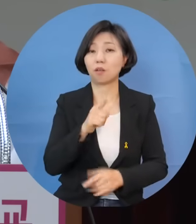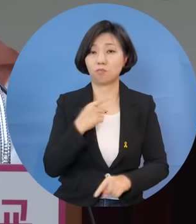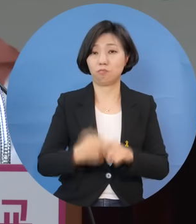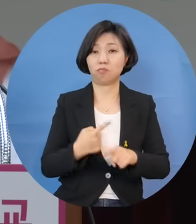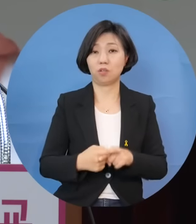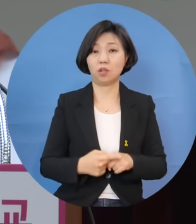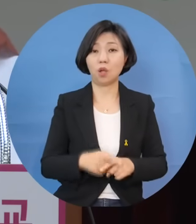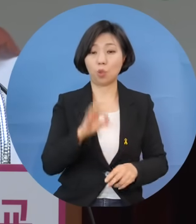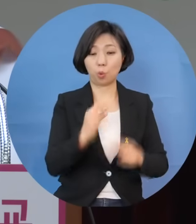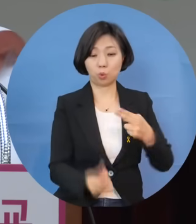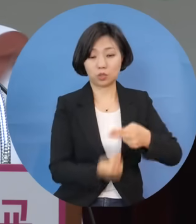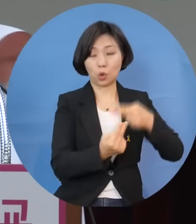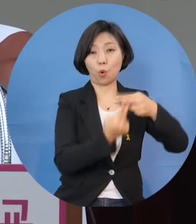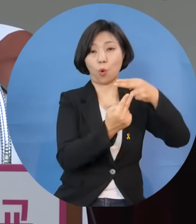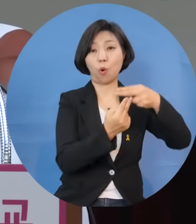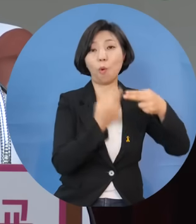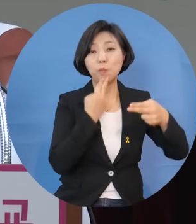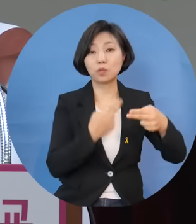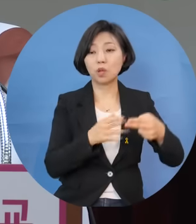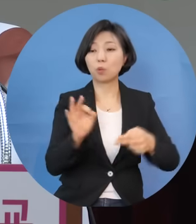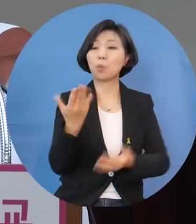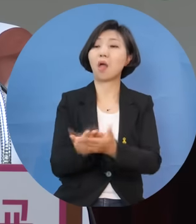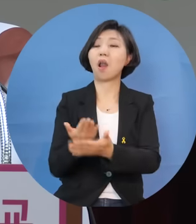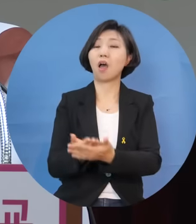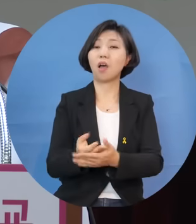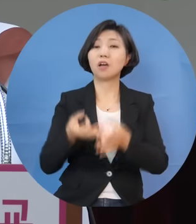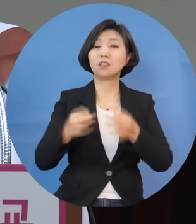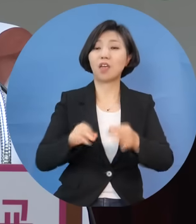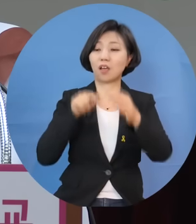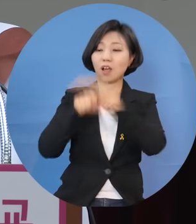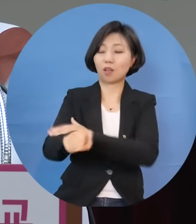저축도 안 해놓고 은행 와서 돈 내놓으라는 것과 같은 거예요.